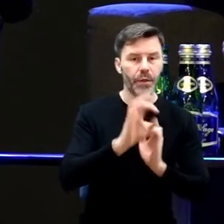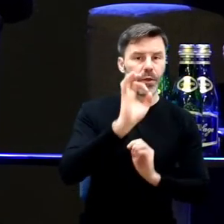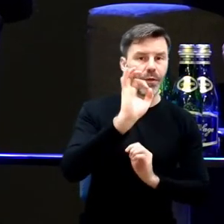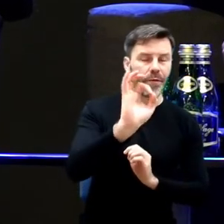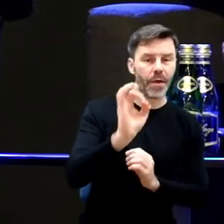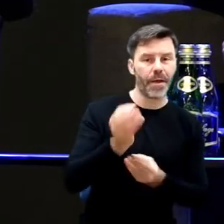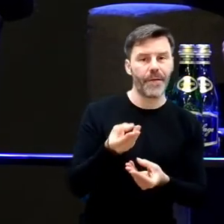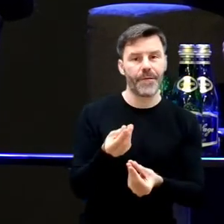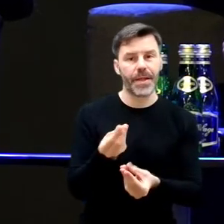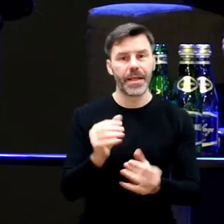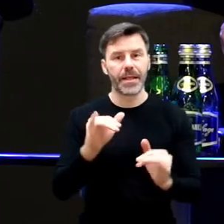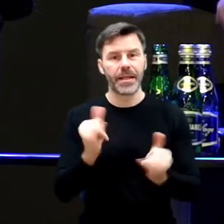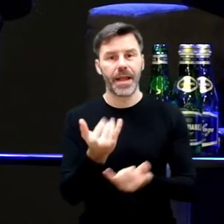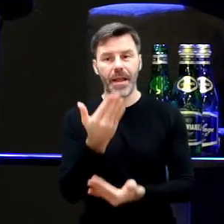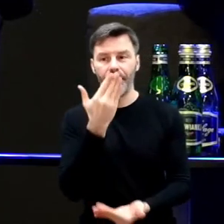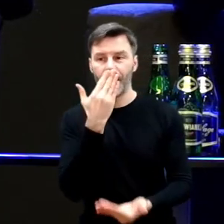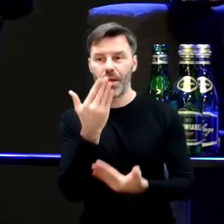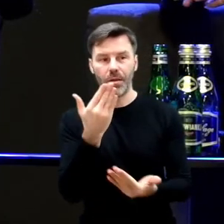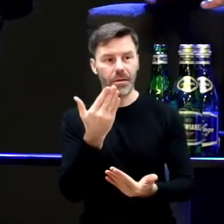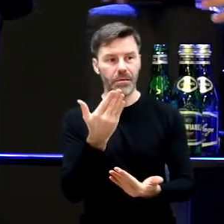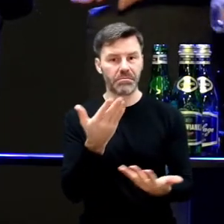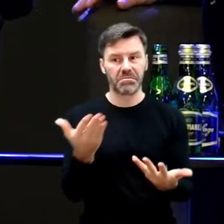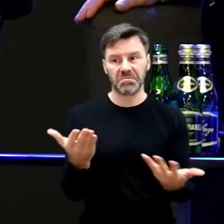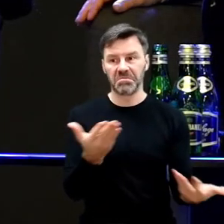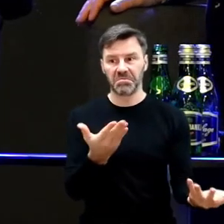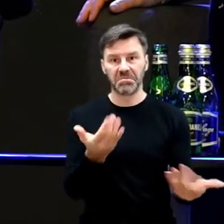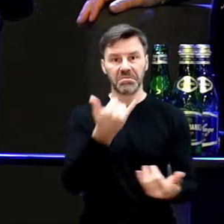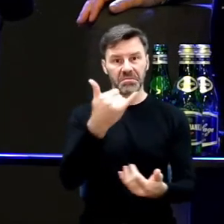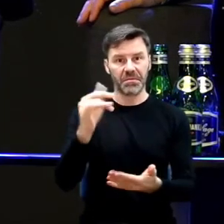takich jak są wszystkie inne gminy w kraju.